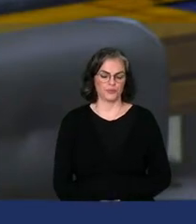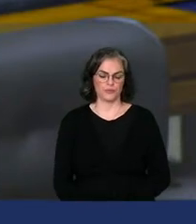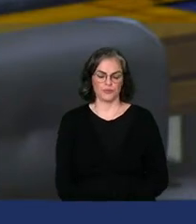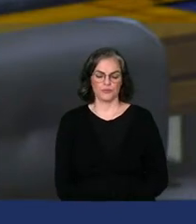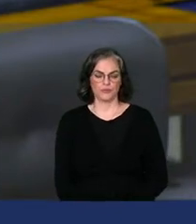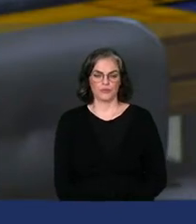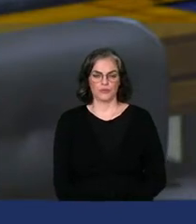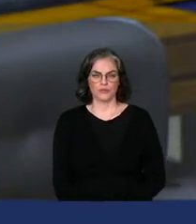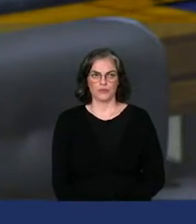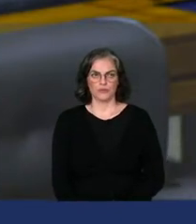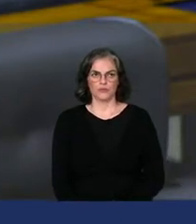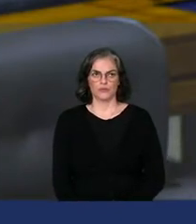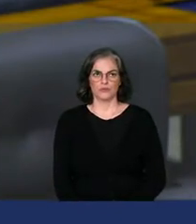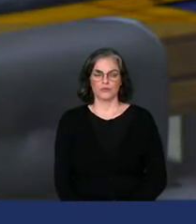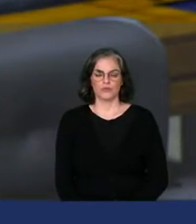DE LEI DE ESTADO E... [SOAR DA CAMPAINHA] QUE LIGARÁO